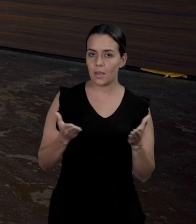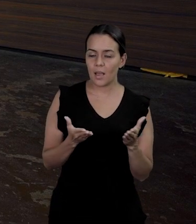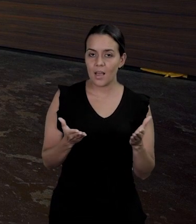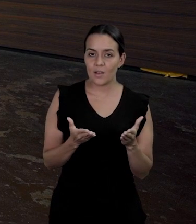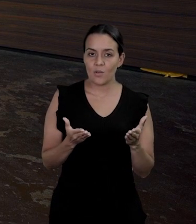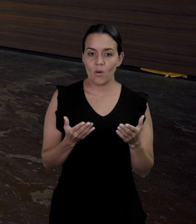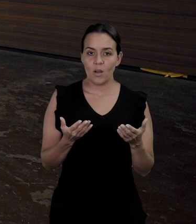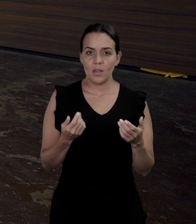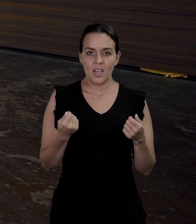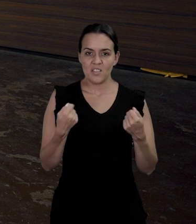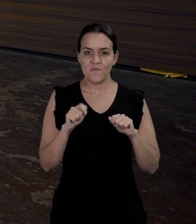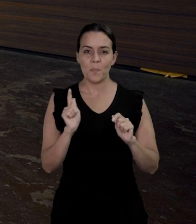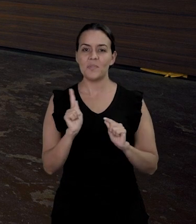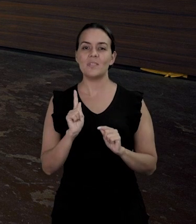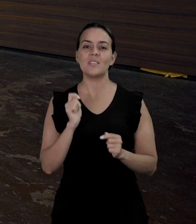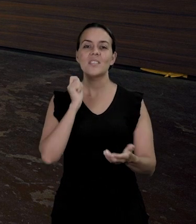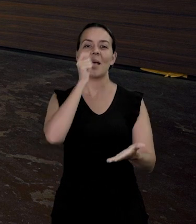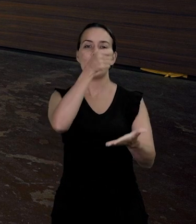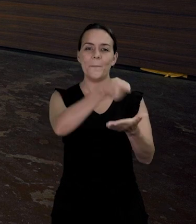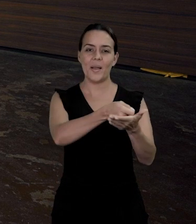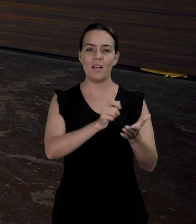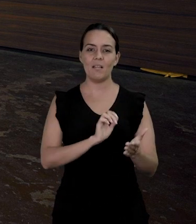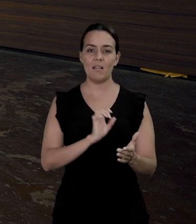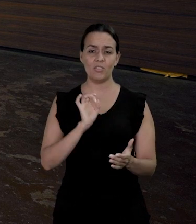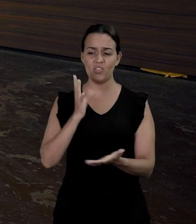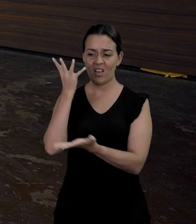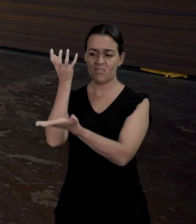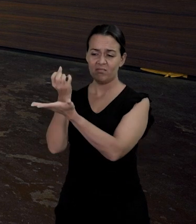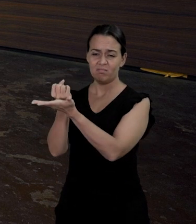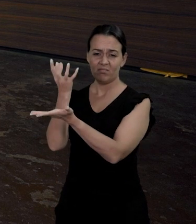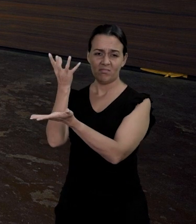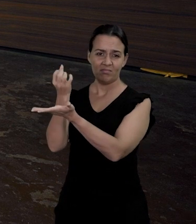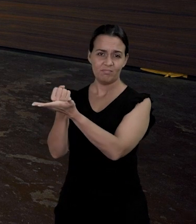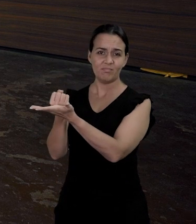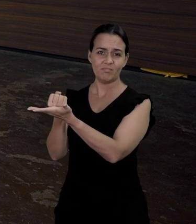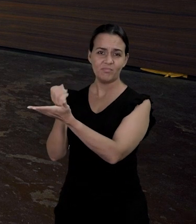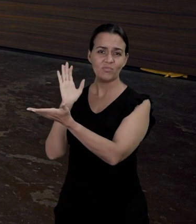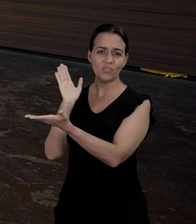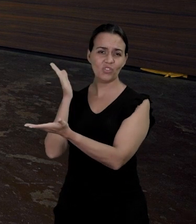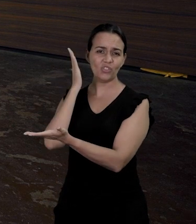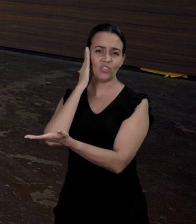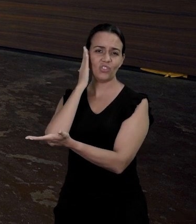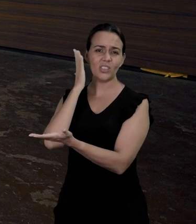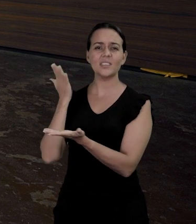a gente tem aqui o meu software, ele sabe do meu gosto, ele faz uma música do Roberto Carlos nova, todo dia,